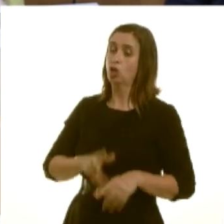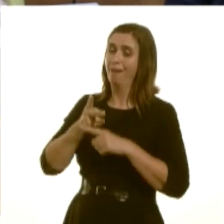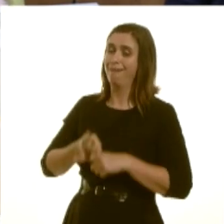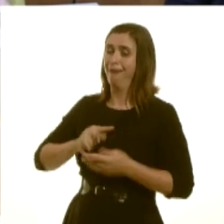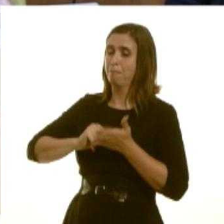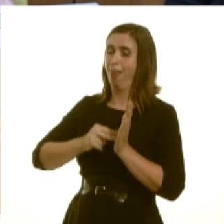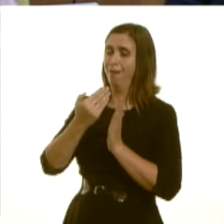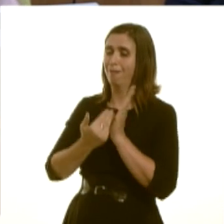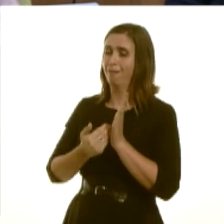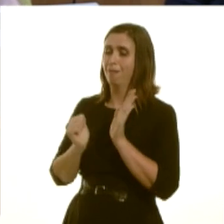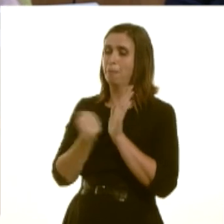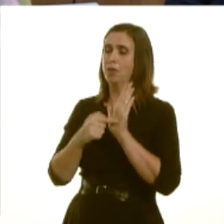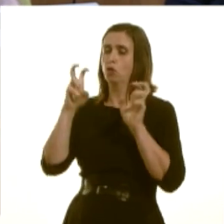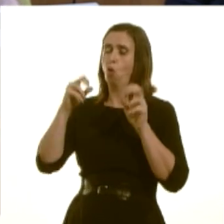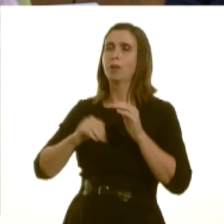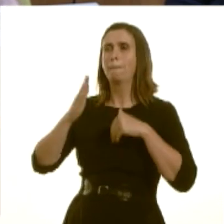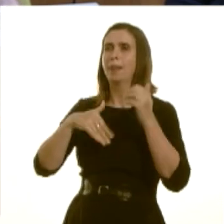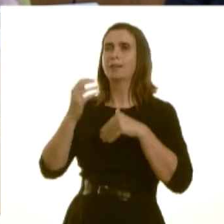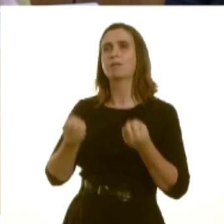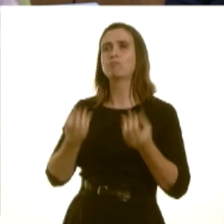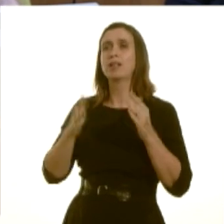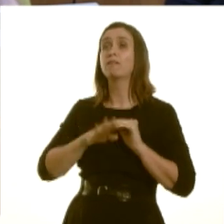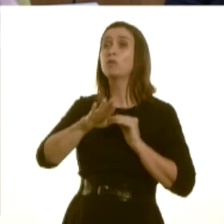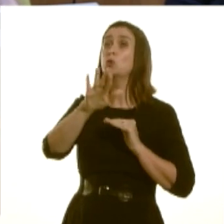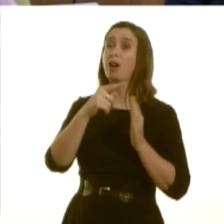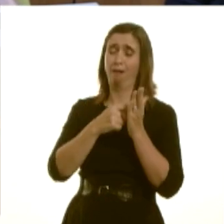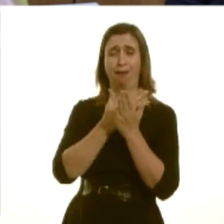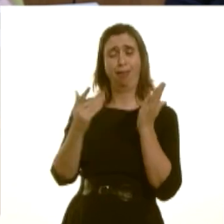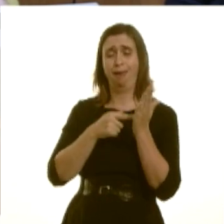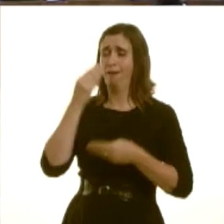Mwy Disglair’, sy’n dangos y camau sylweddol rydym wedi’u cymryd hyd yma.